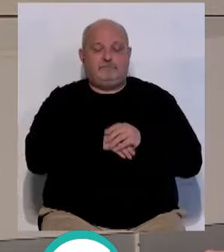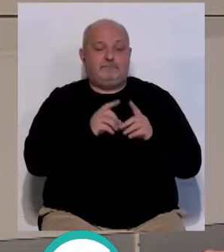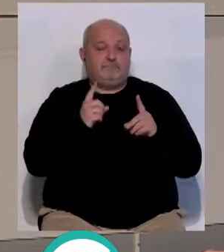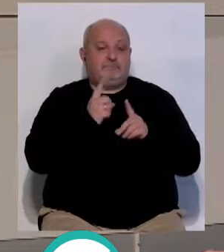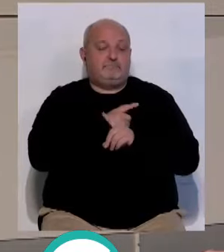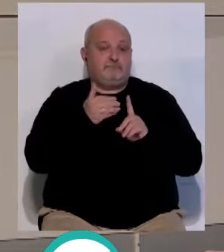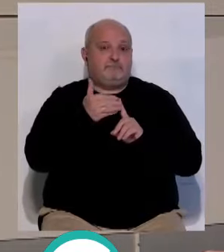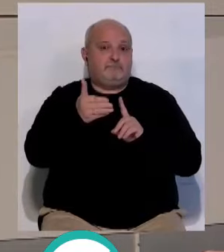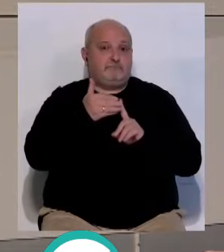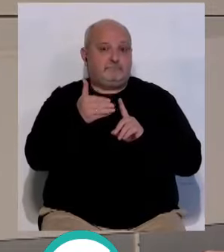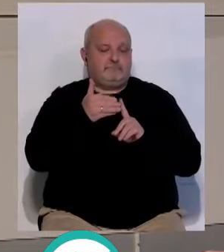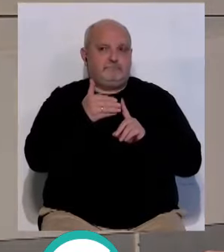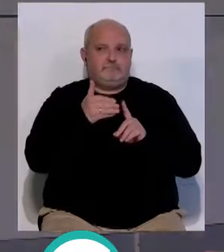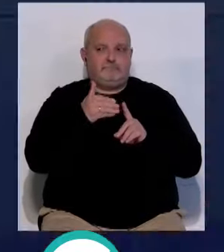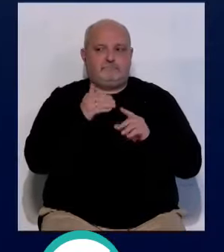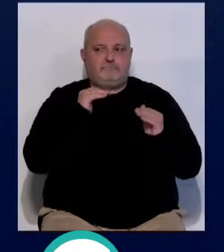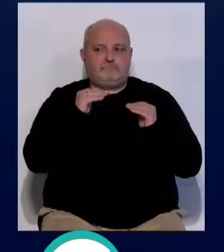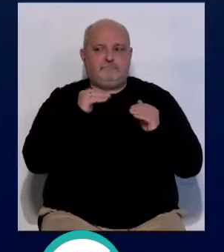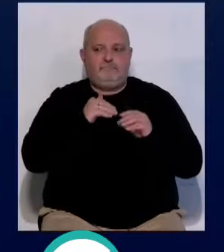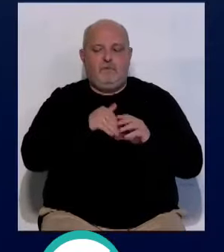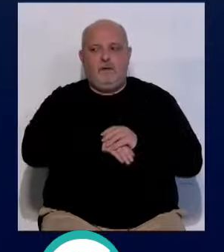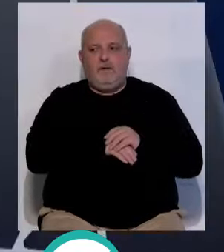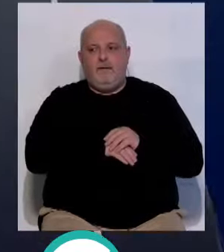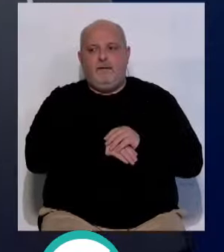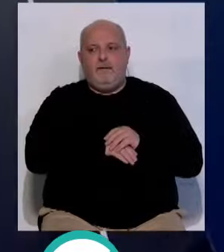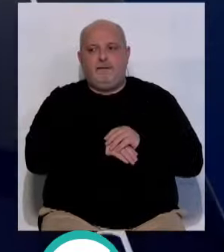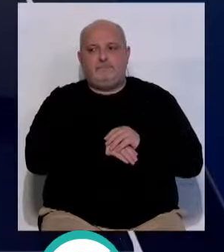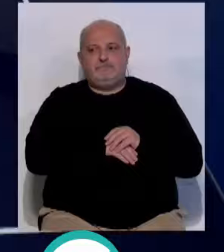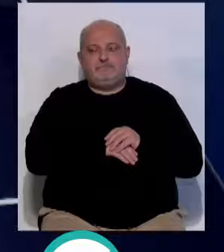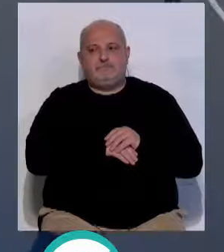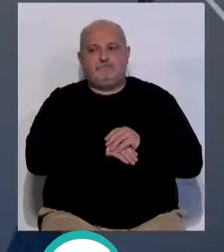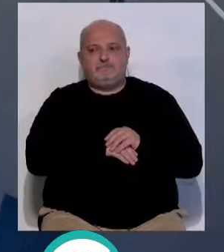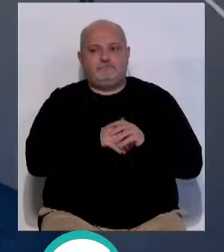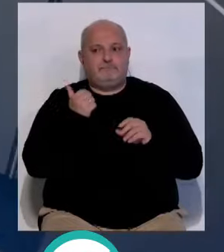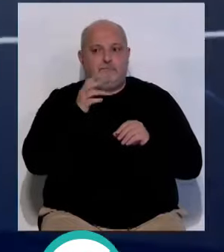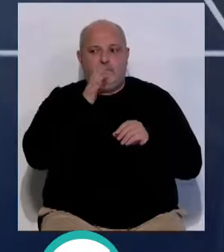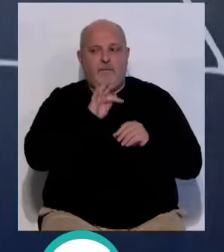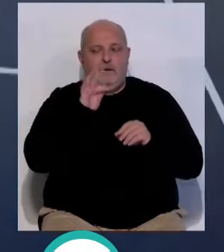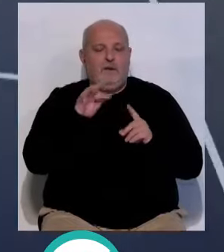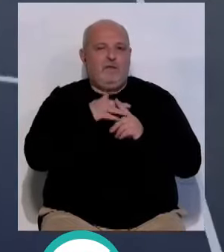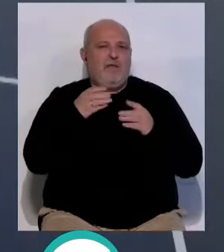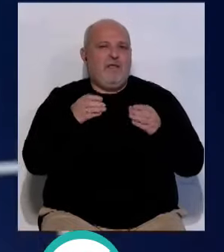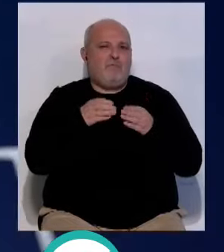puedan producir en este periodo de de fichaje vamos a ver en en pantalla la situación actual